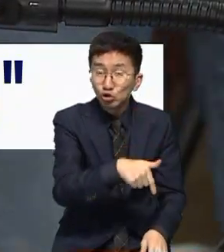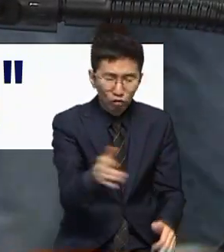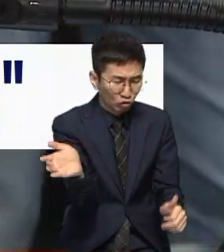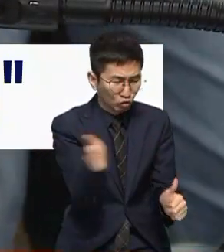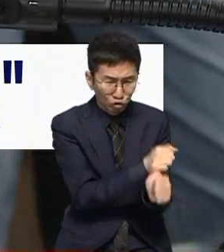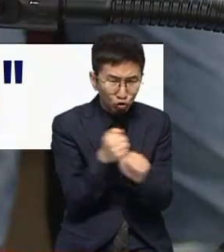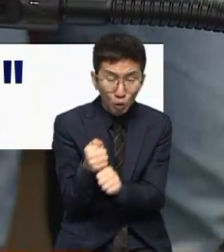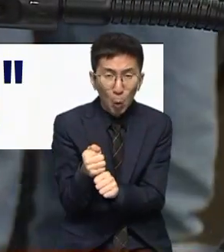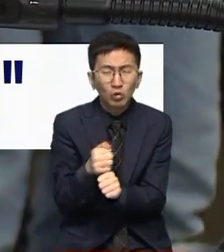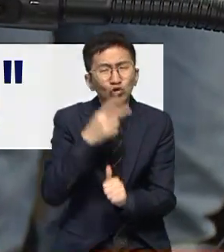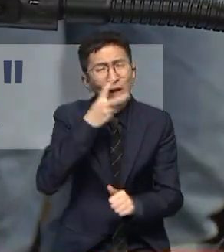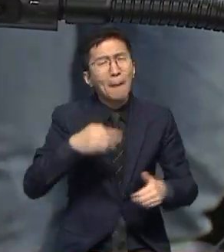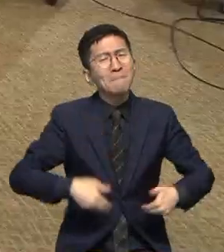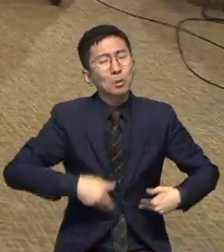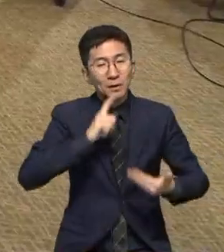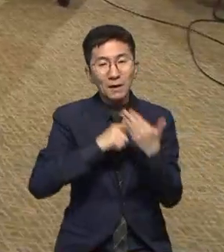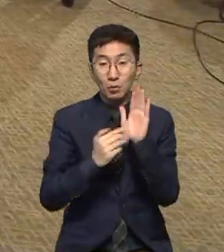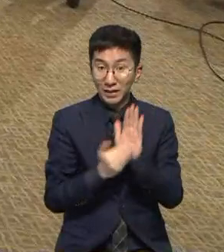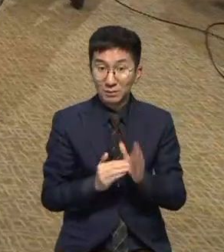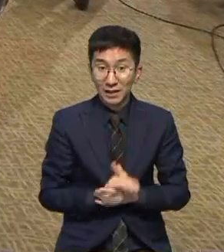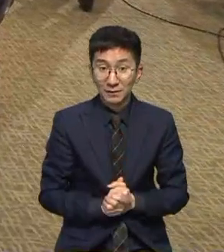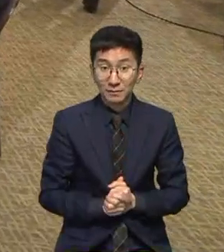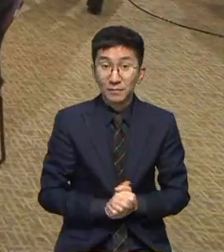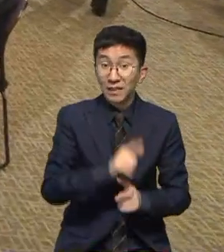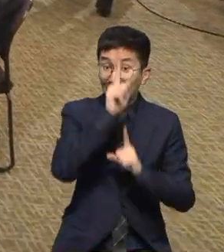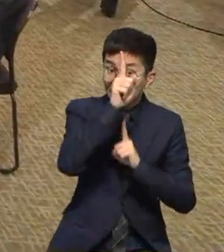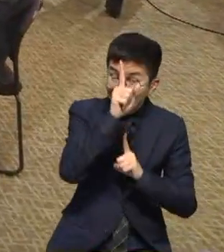한다는 주장도 덧붙였습니다. 이재명 민주당 후보는 윤 후보가